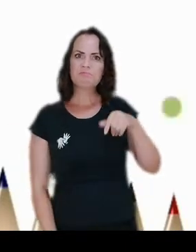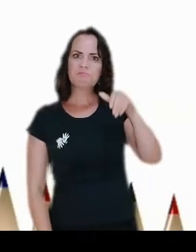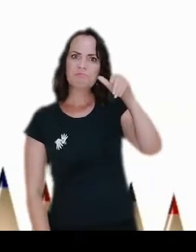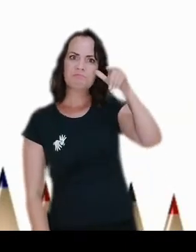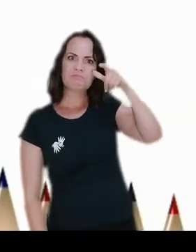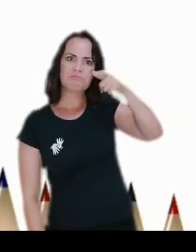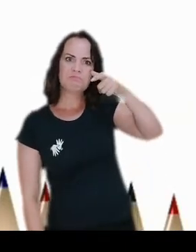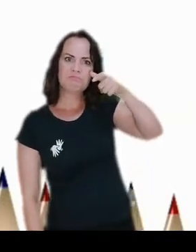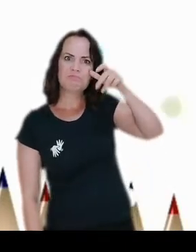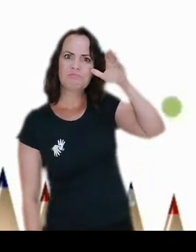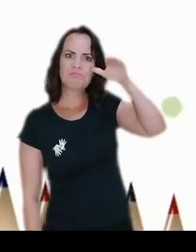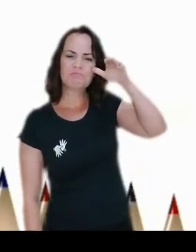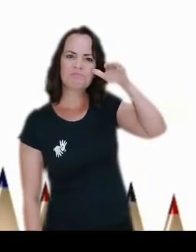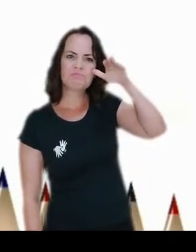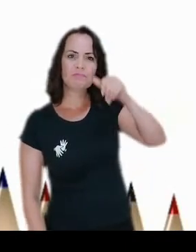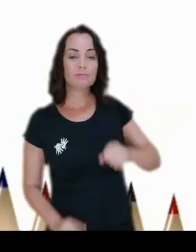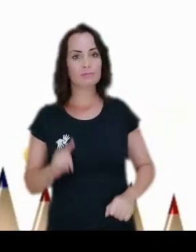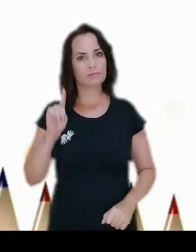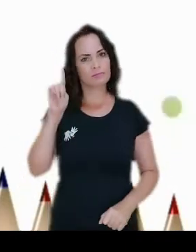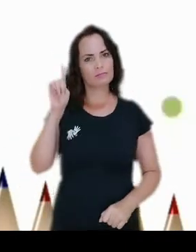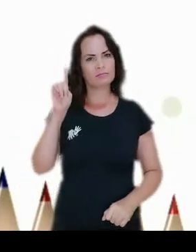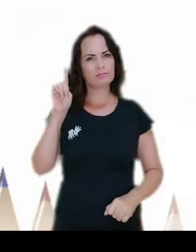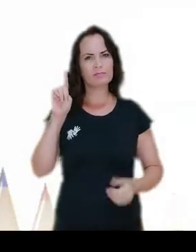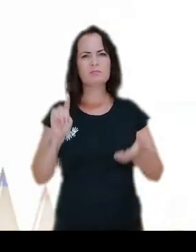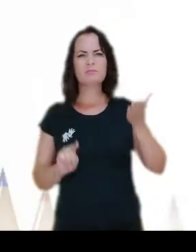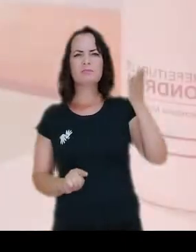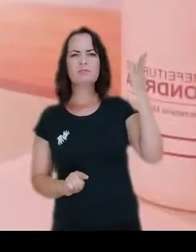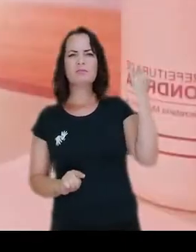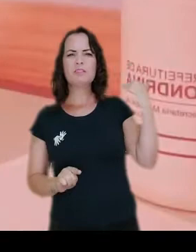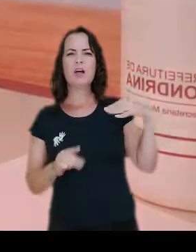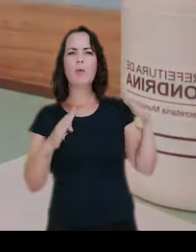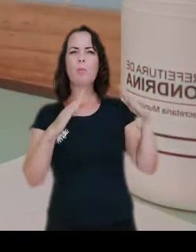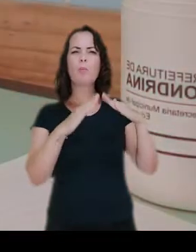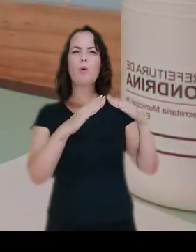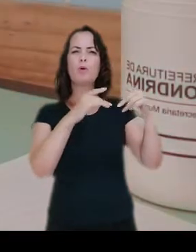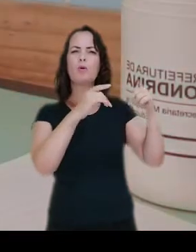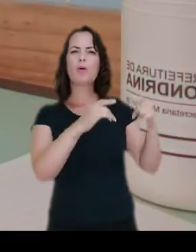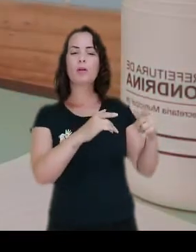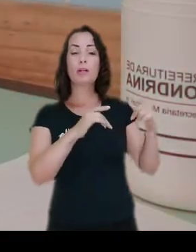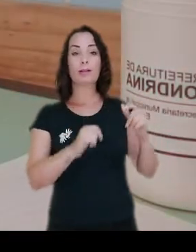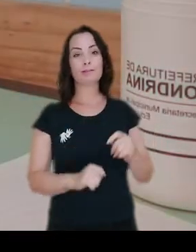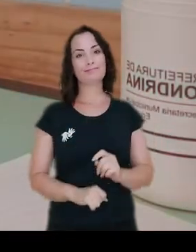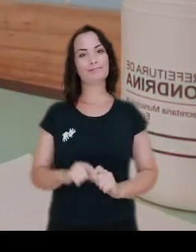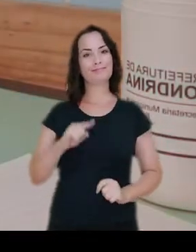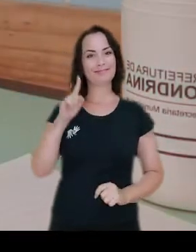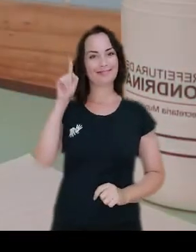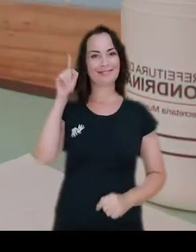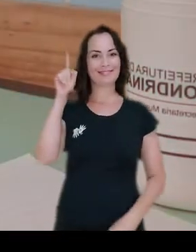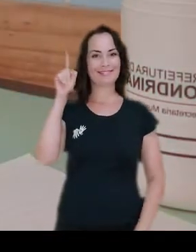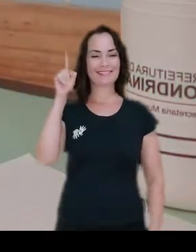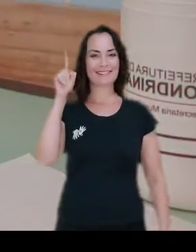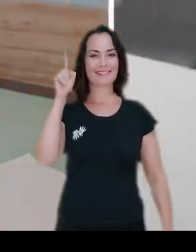Where are you from? De onde você é? I'm from United States